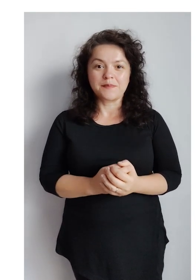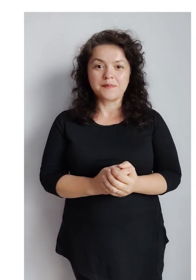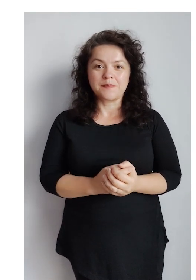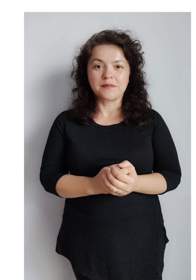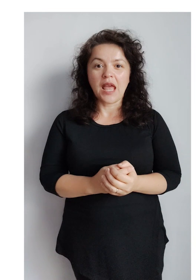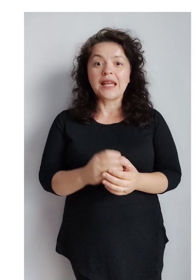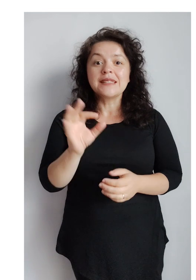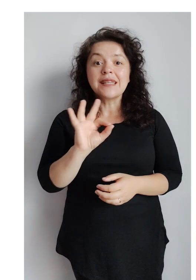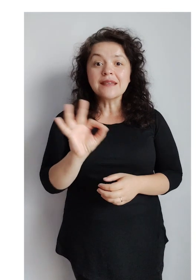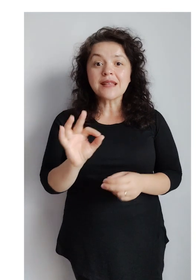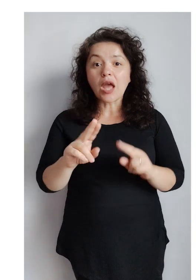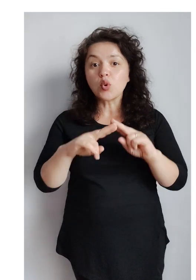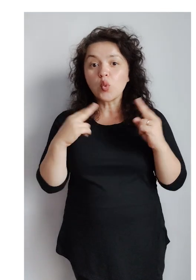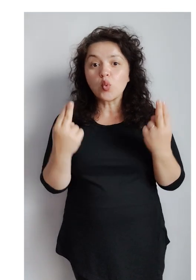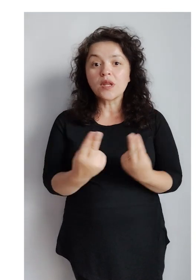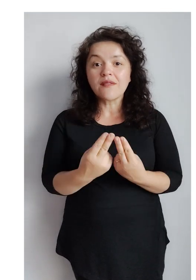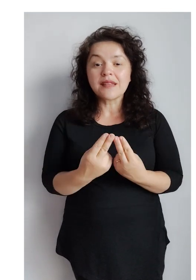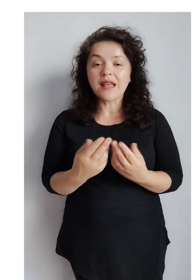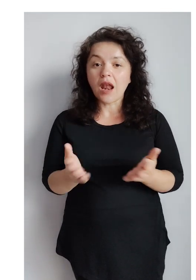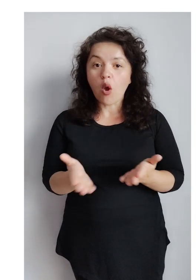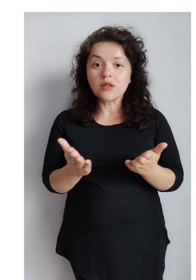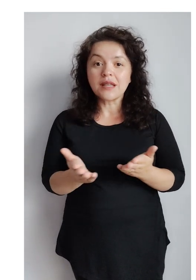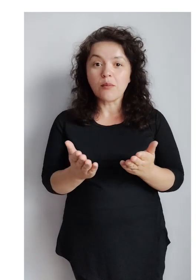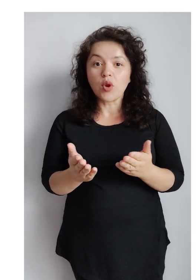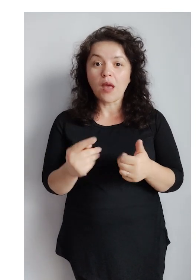Designul universal contribuie la